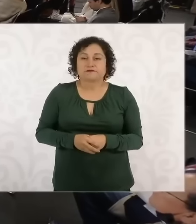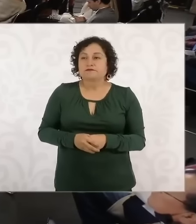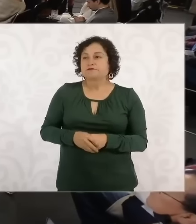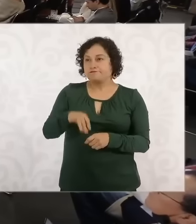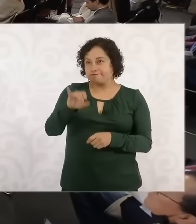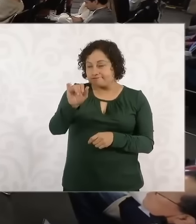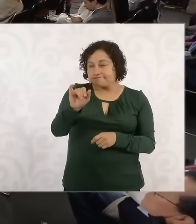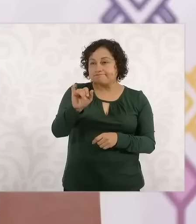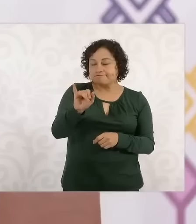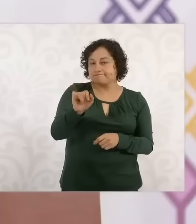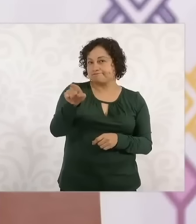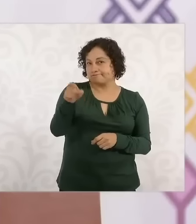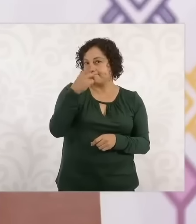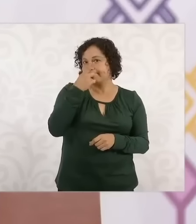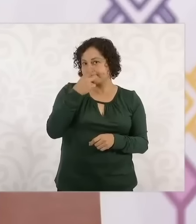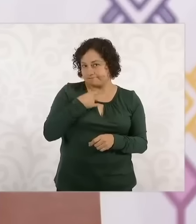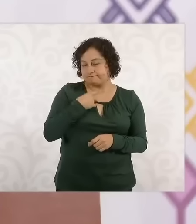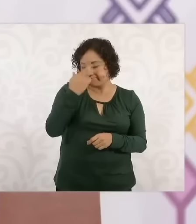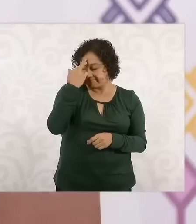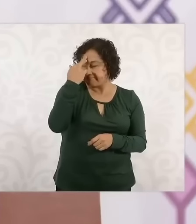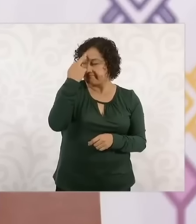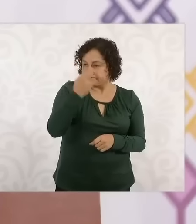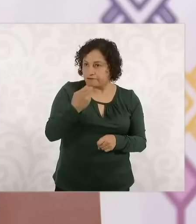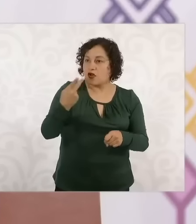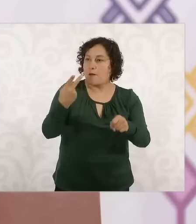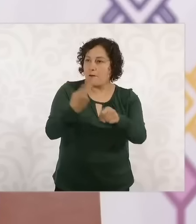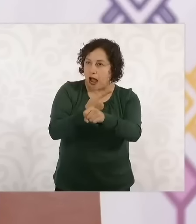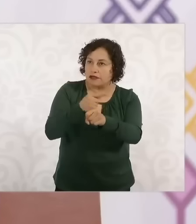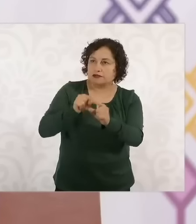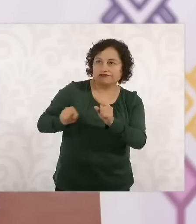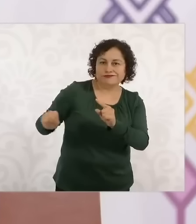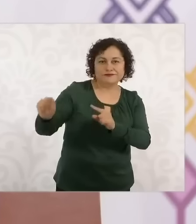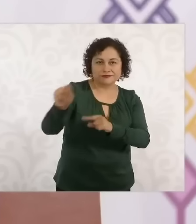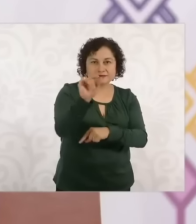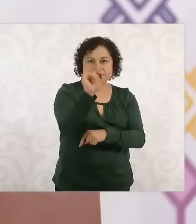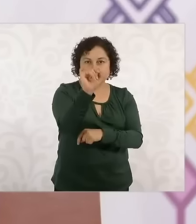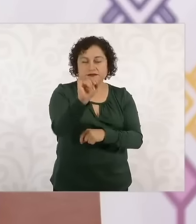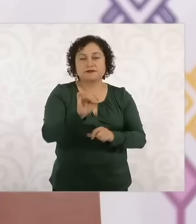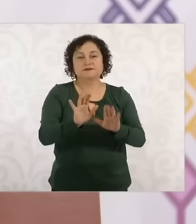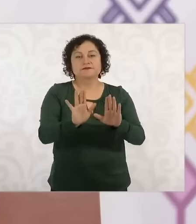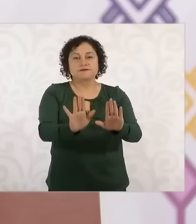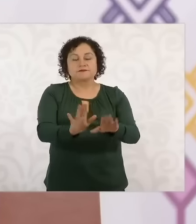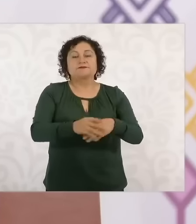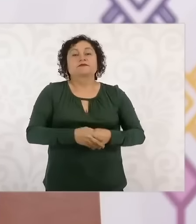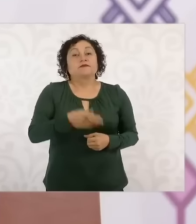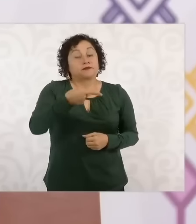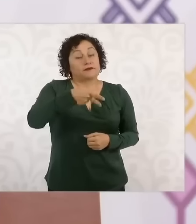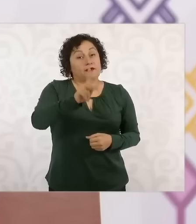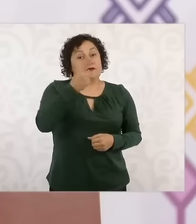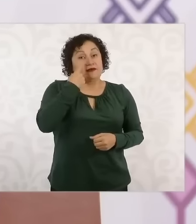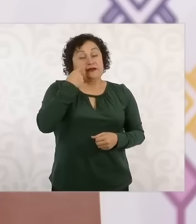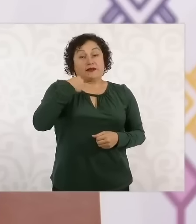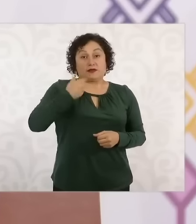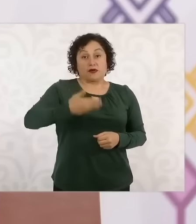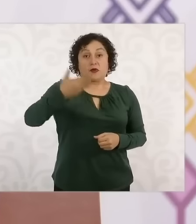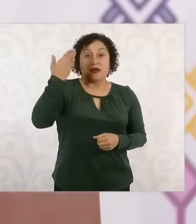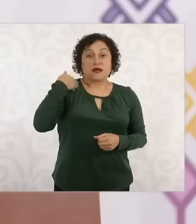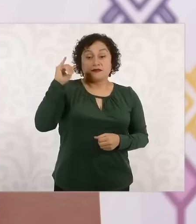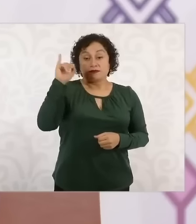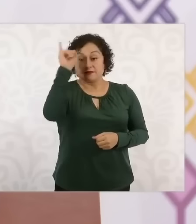reconocer que eh yo que tanto cuando fui jefa de gobierno como ahora que visitamos hospitales y